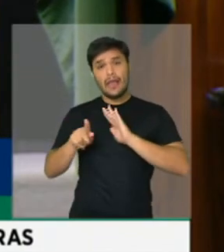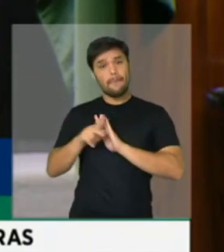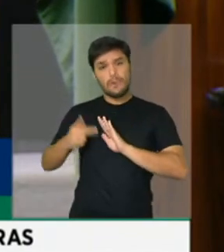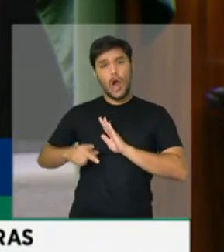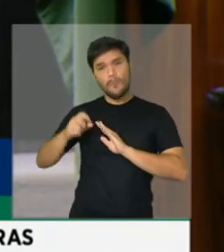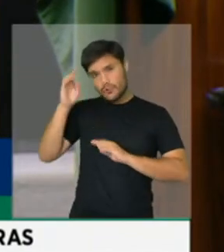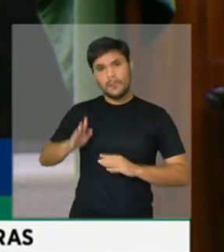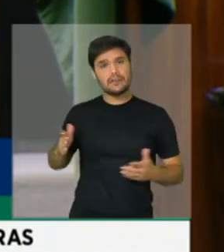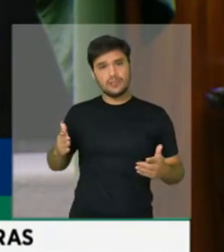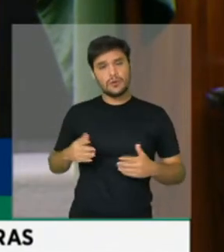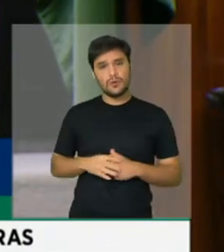NÃO OUVIMOS OPERADORES DO SISTEMA, NADA E VAMOS VOTAR NO